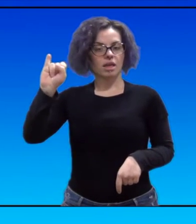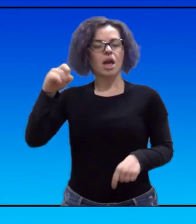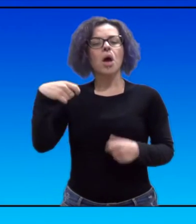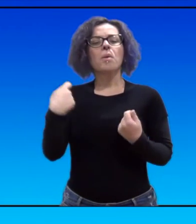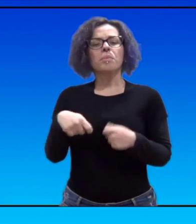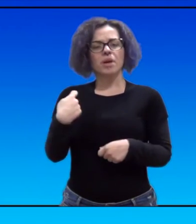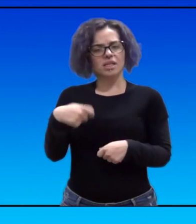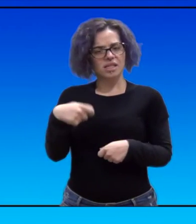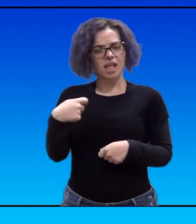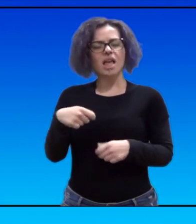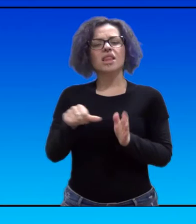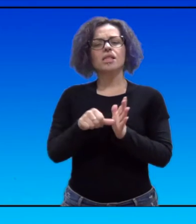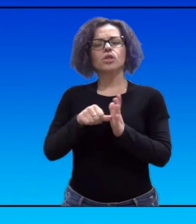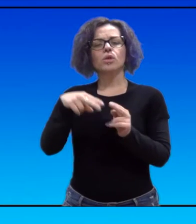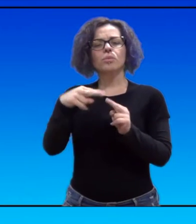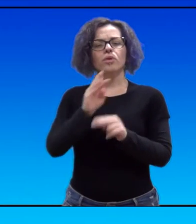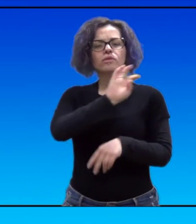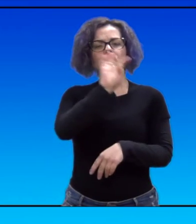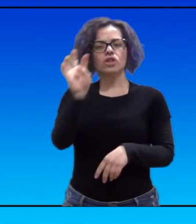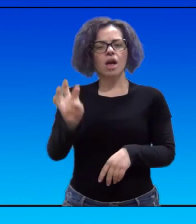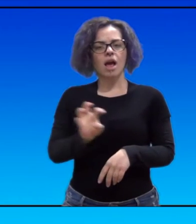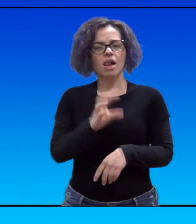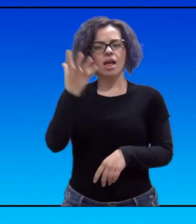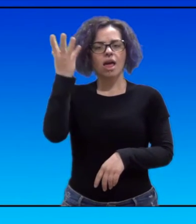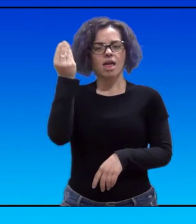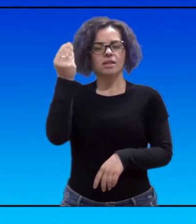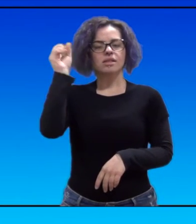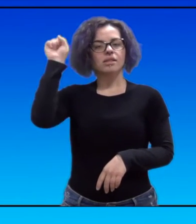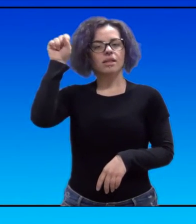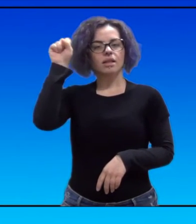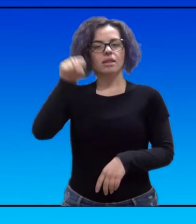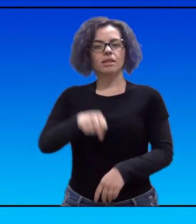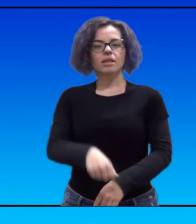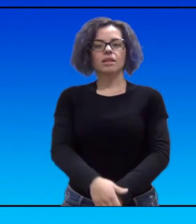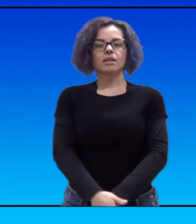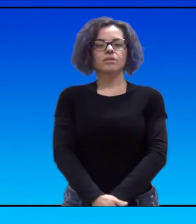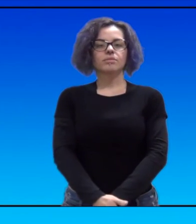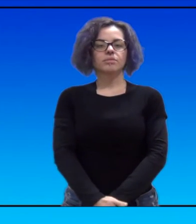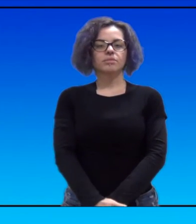e i Presidenti delle Sezioni Provinciali ENS della Sardegna.